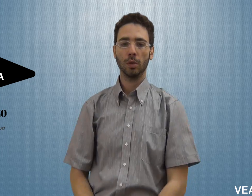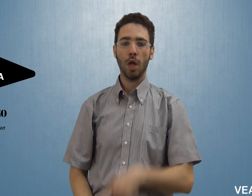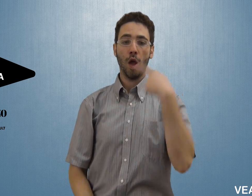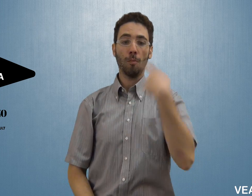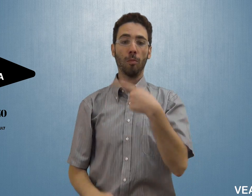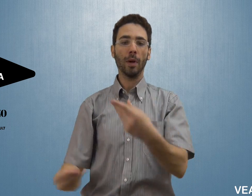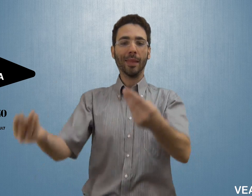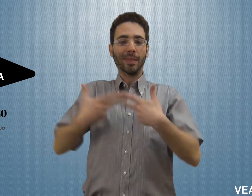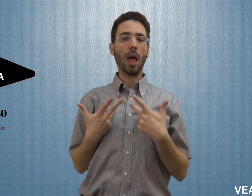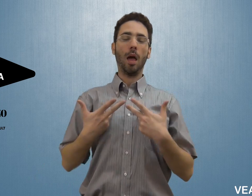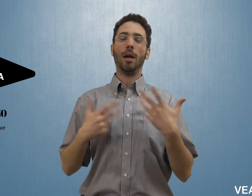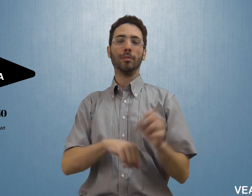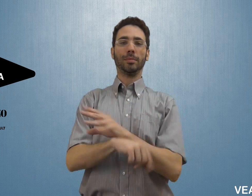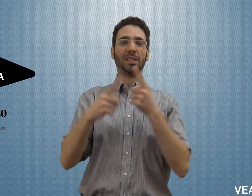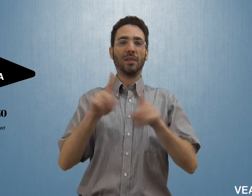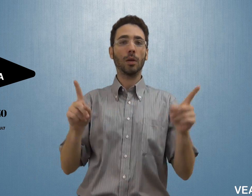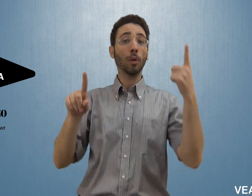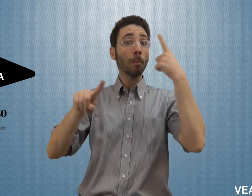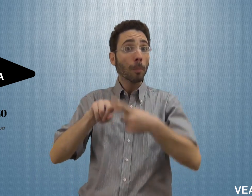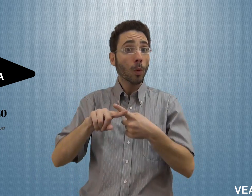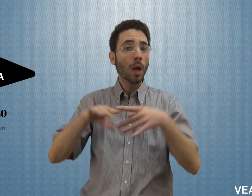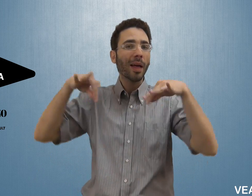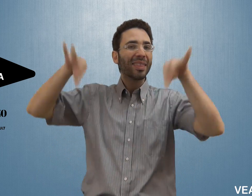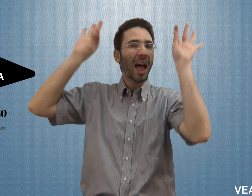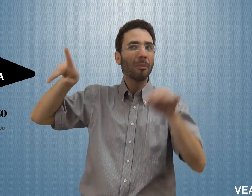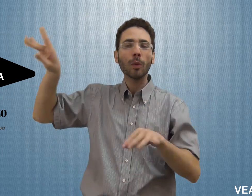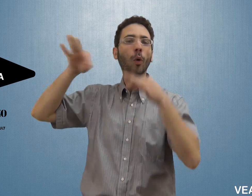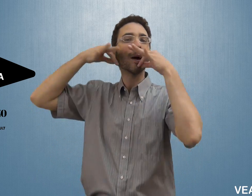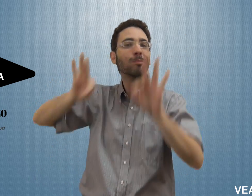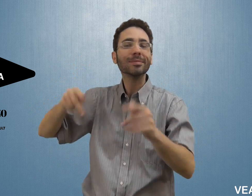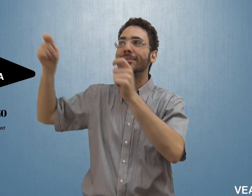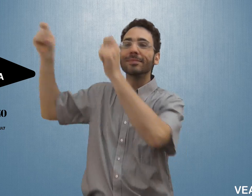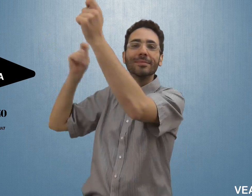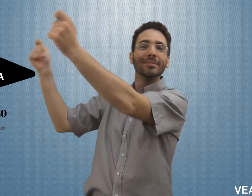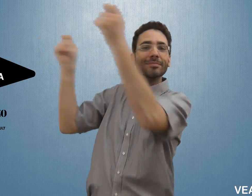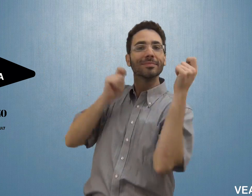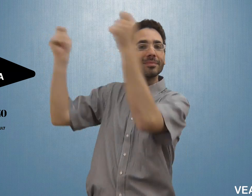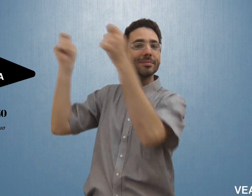diventa potenzialmente staccabile dalla sua cornice